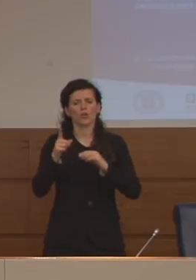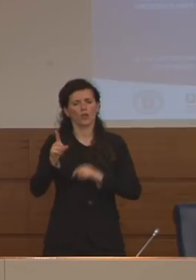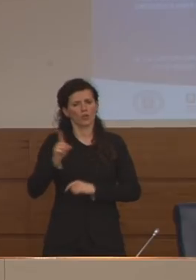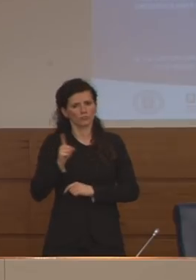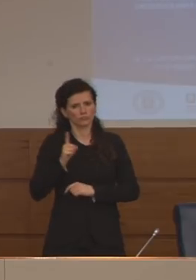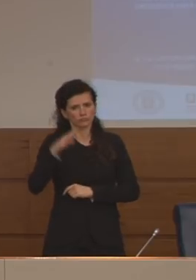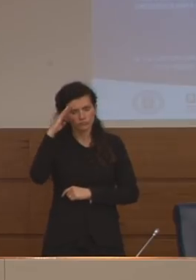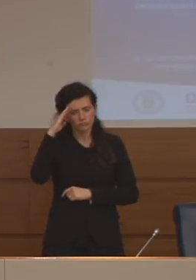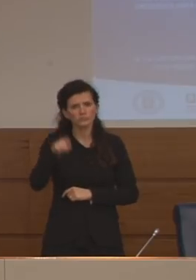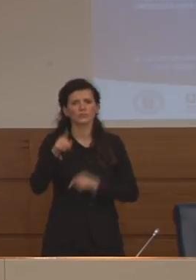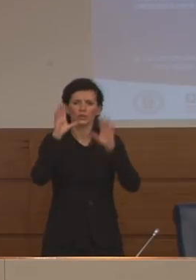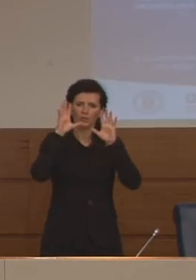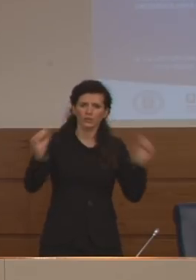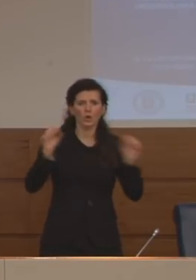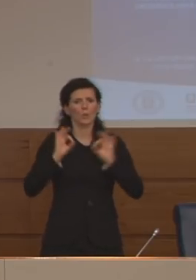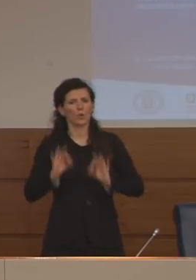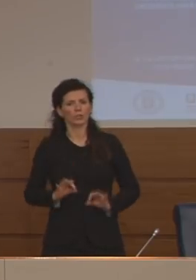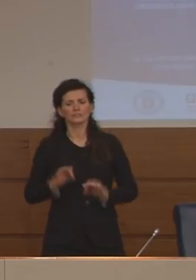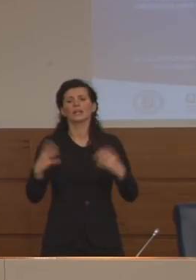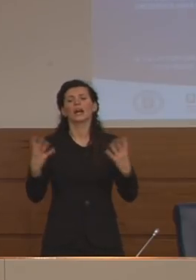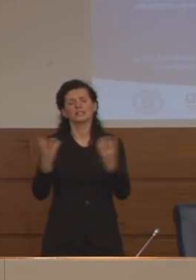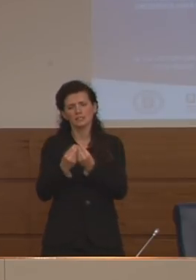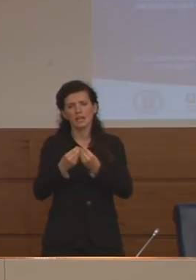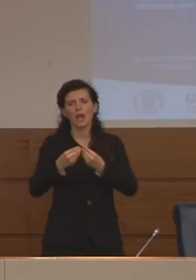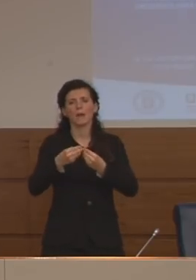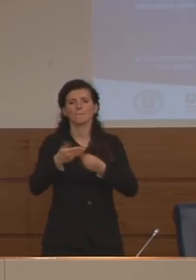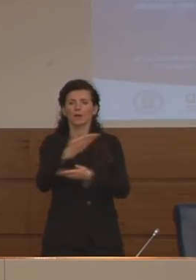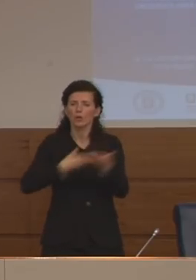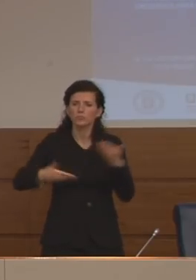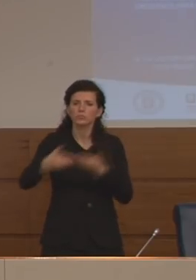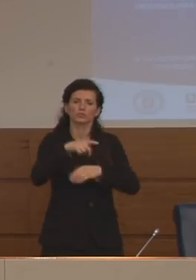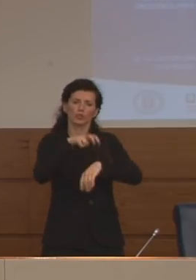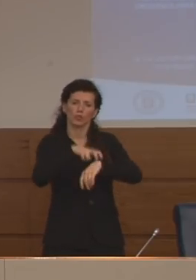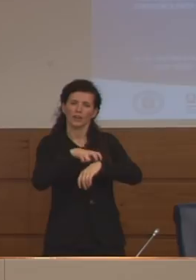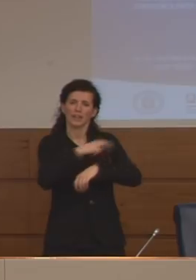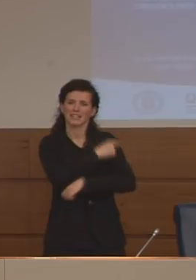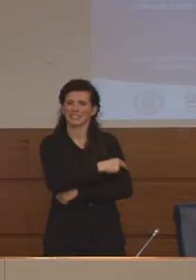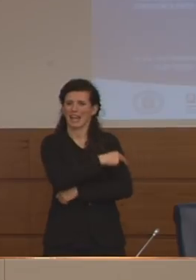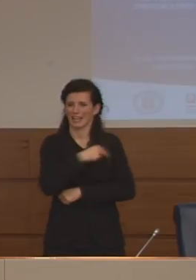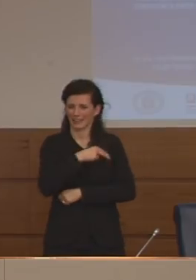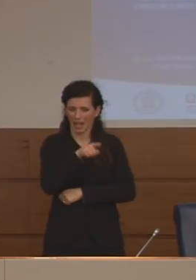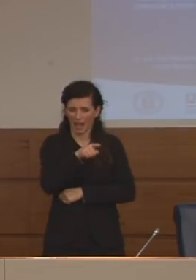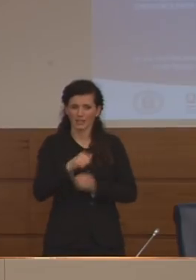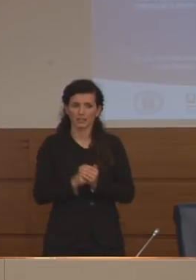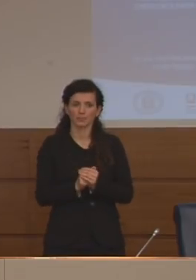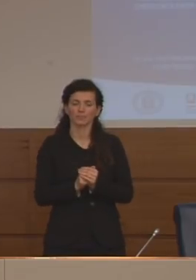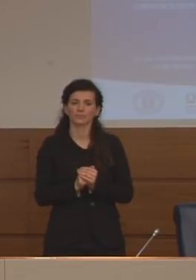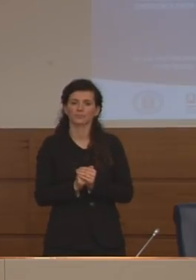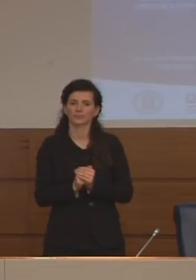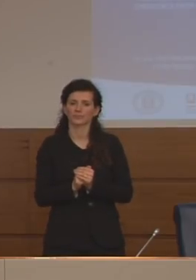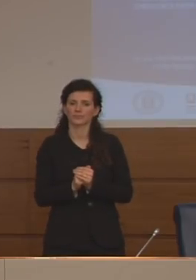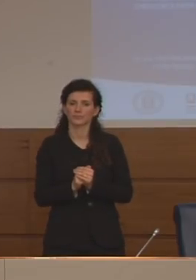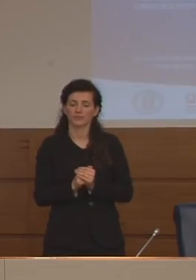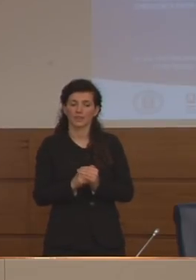personale sanitario. Le tende che sono installate all'esterno degli ospedali